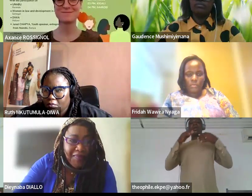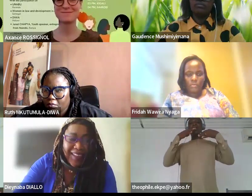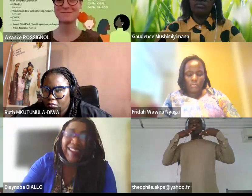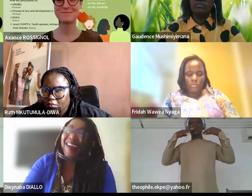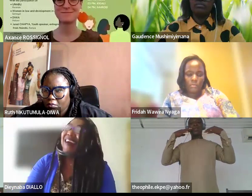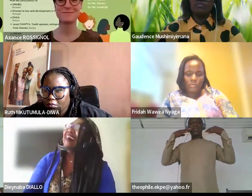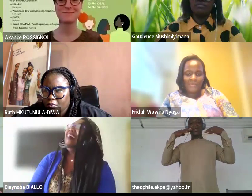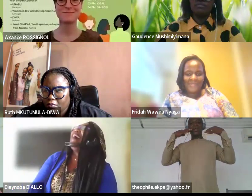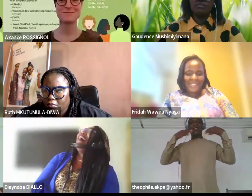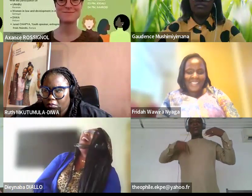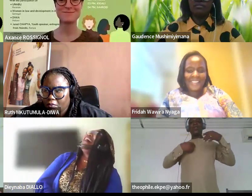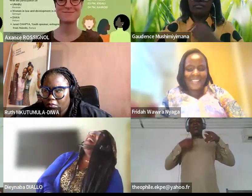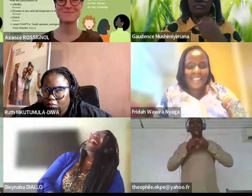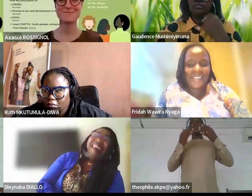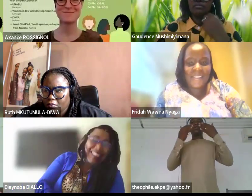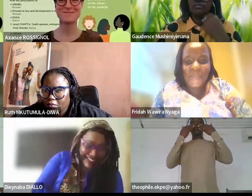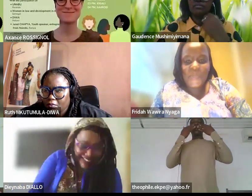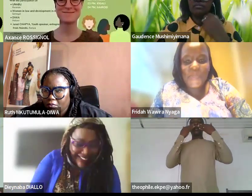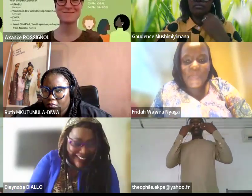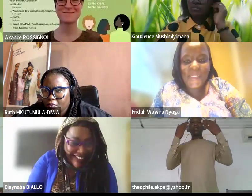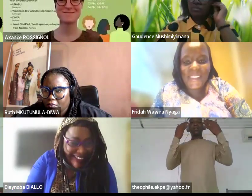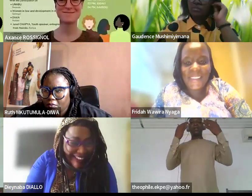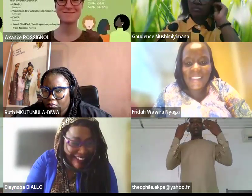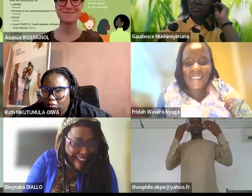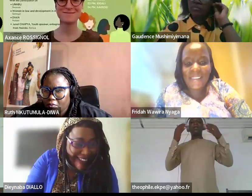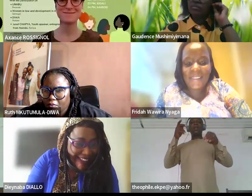nous allons remercier euh les participants et les